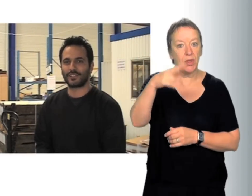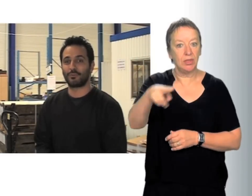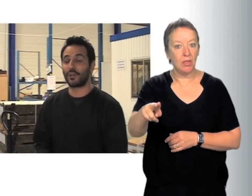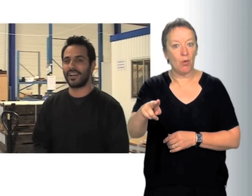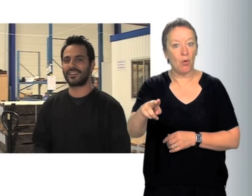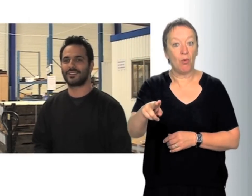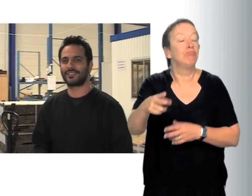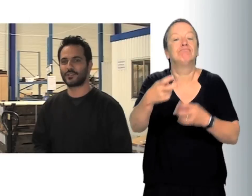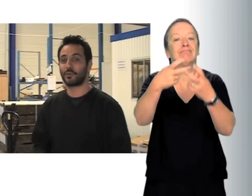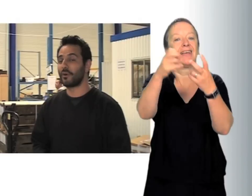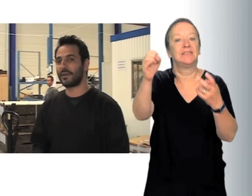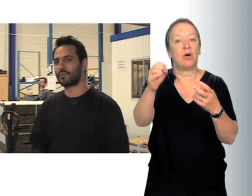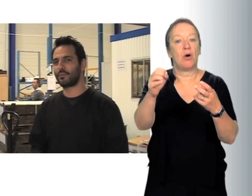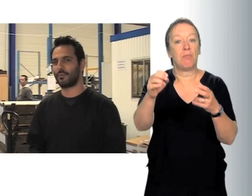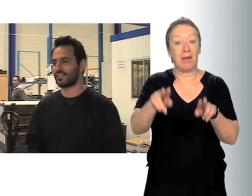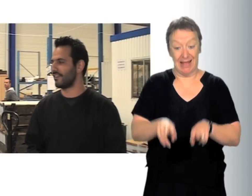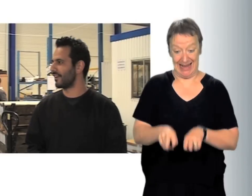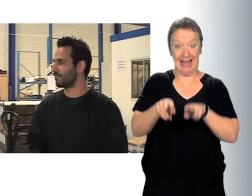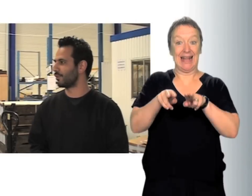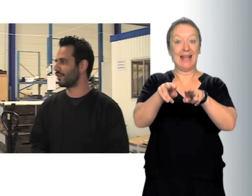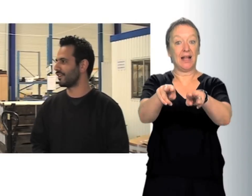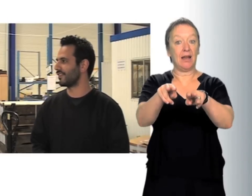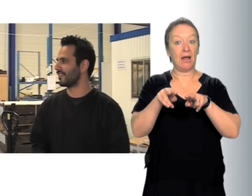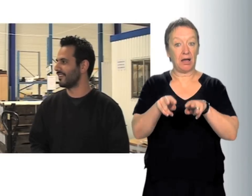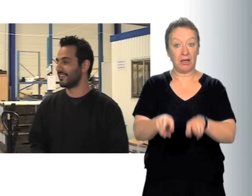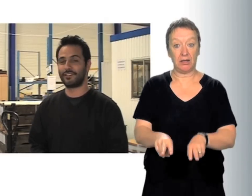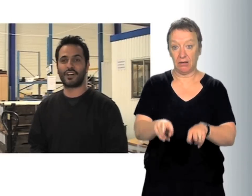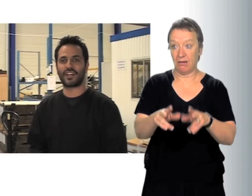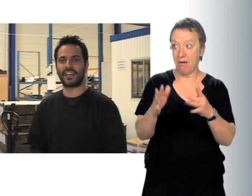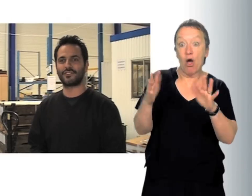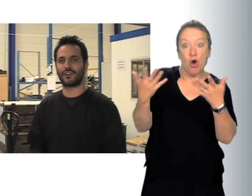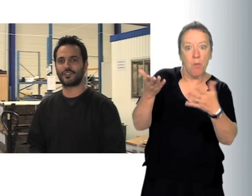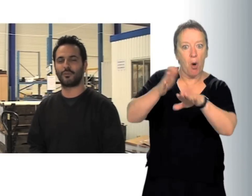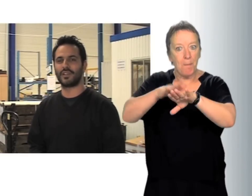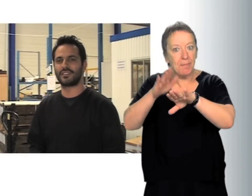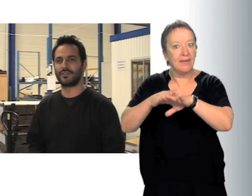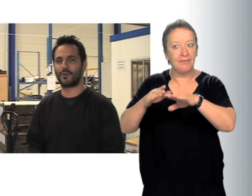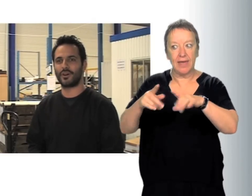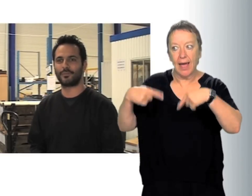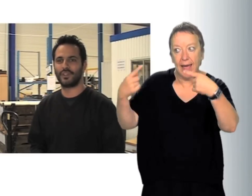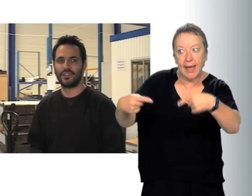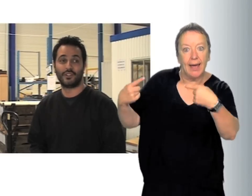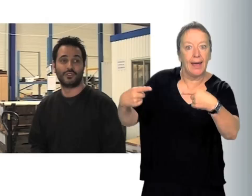Par exemple, le clark, je me demandais comment j'allais faire pour qu'il voit que j'arrive sans le blesser.